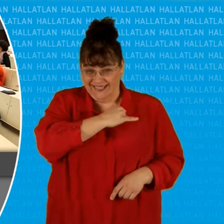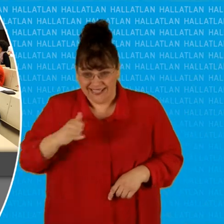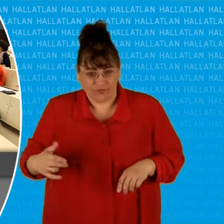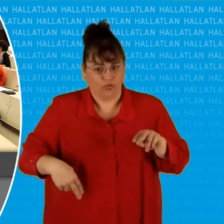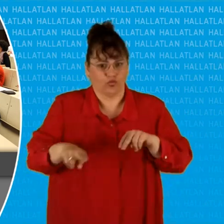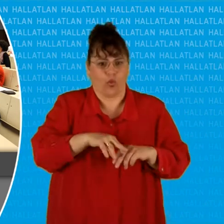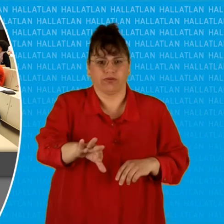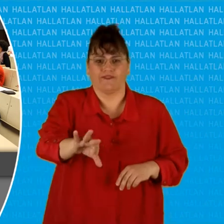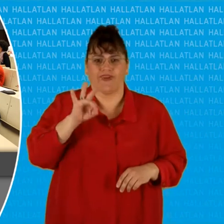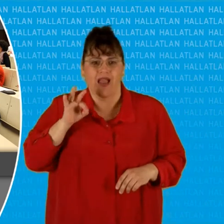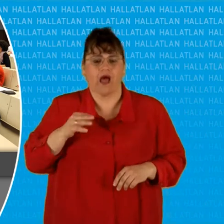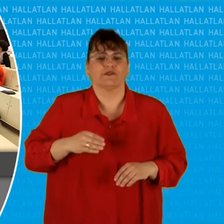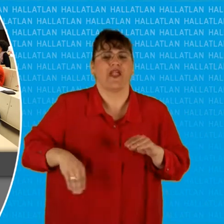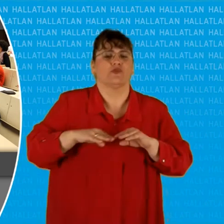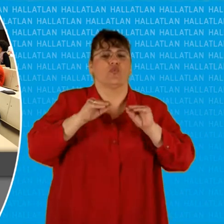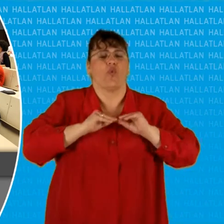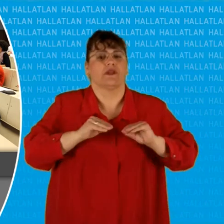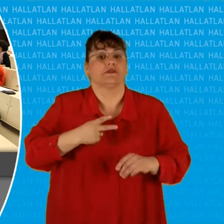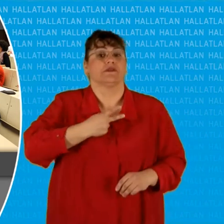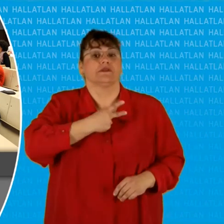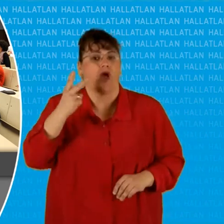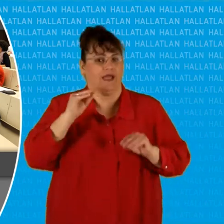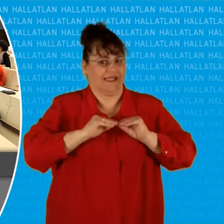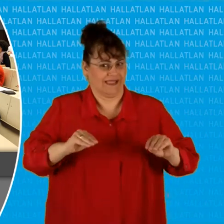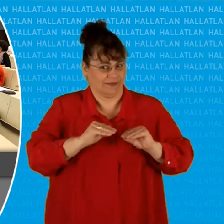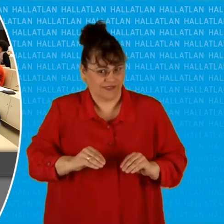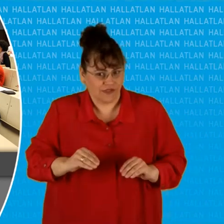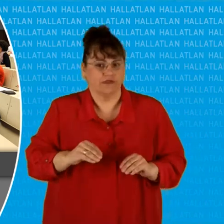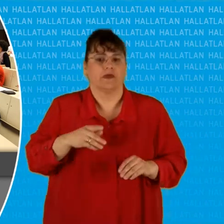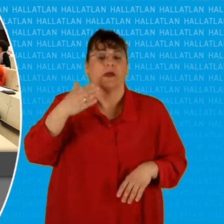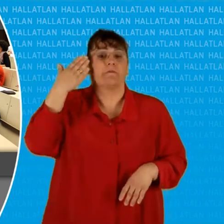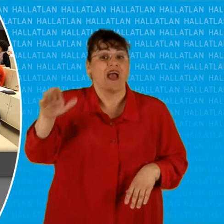Idén többen választották a felsőoktatási szakképzéseket,